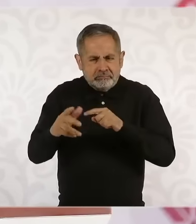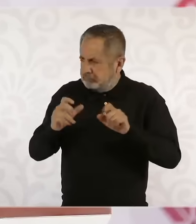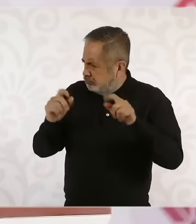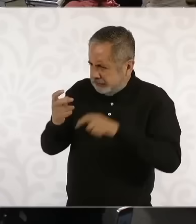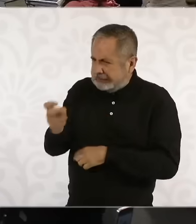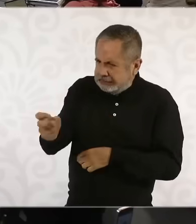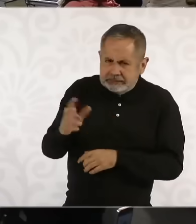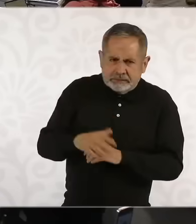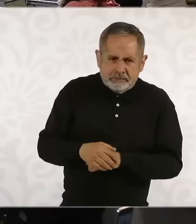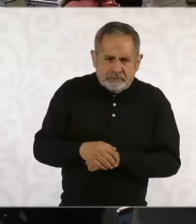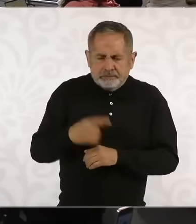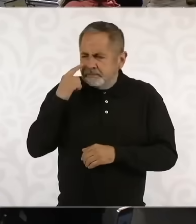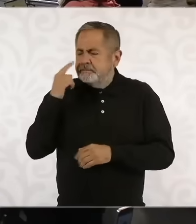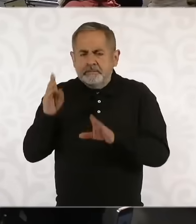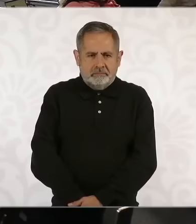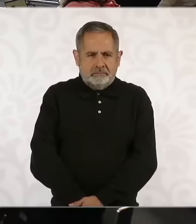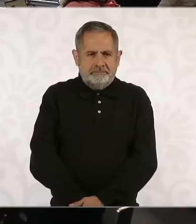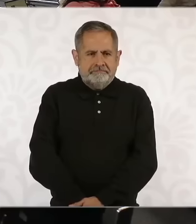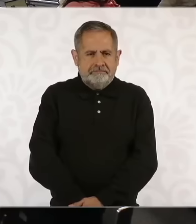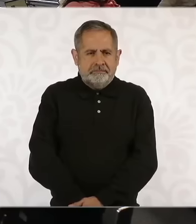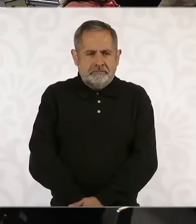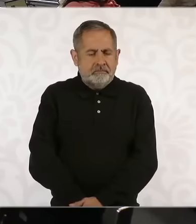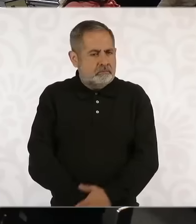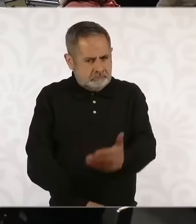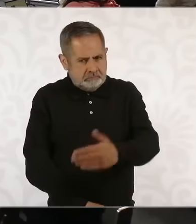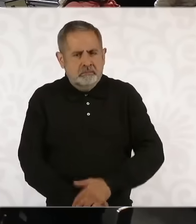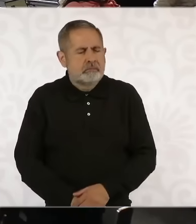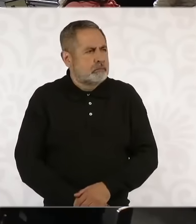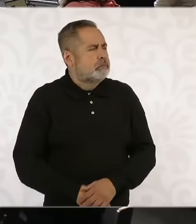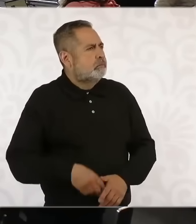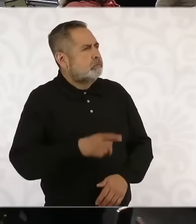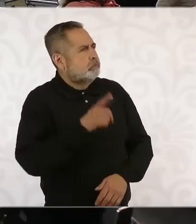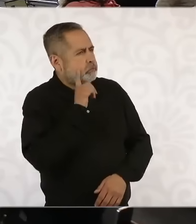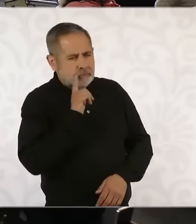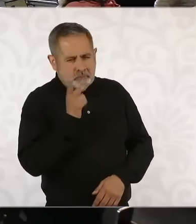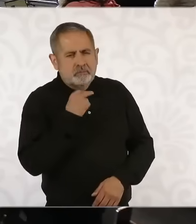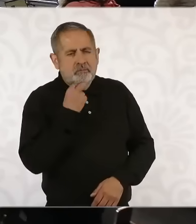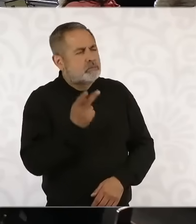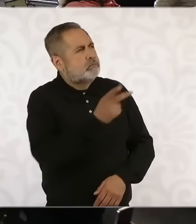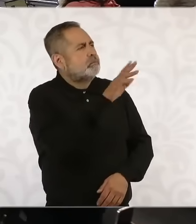pensé que era una invitación. Eh, secretaria, la semana pasada concluyó la edición 25 de los